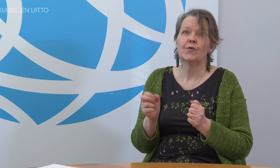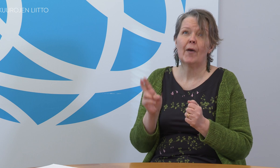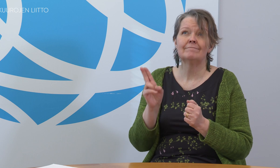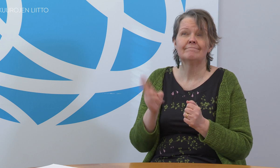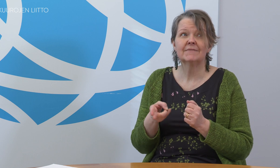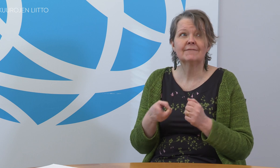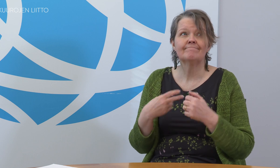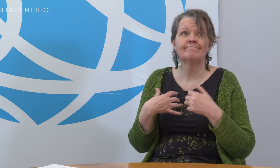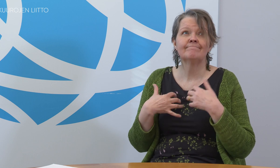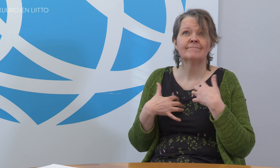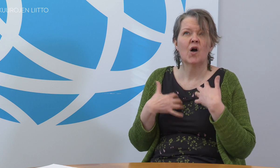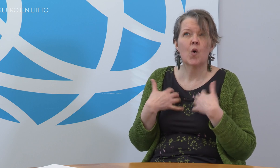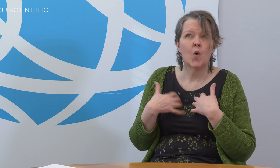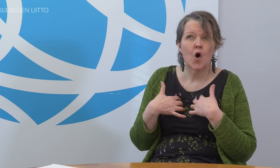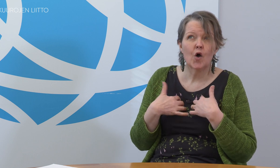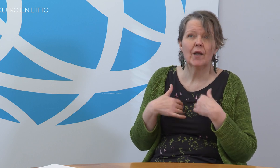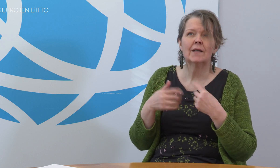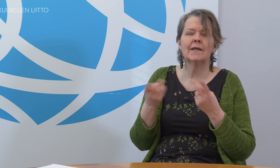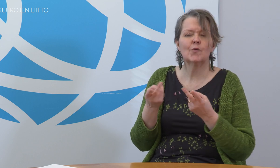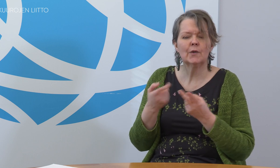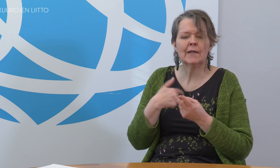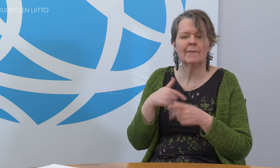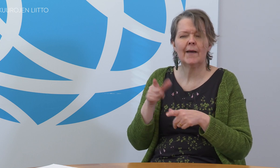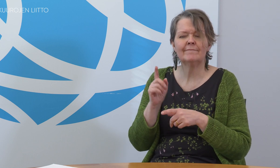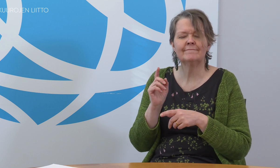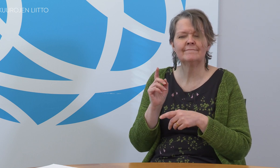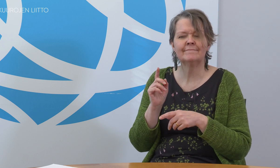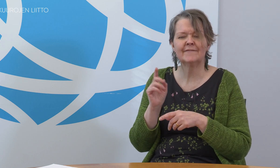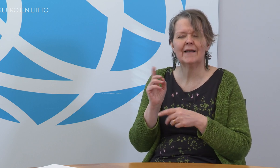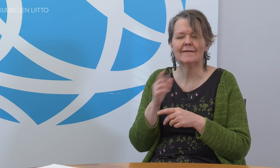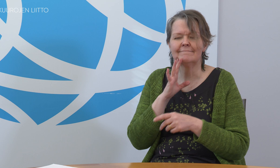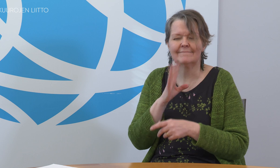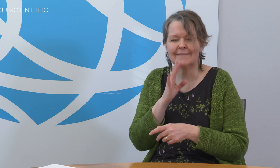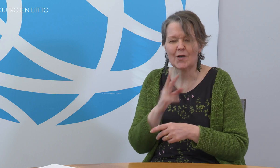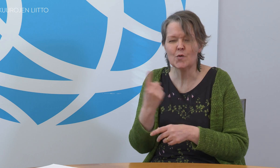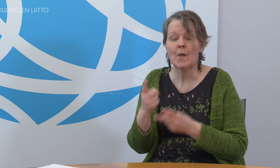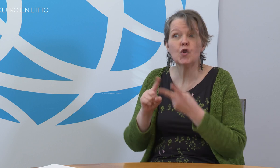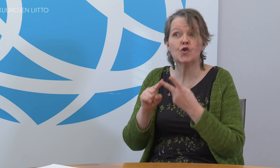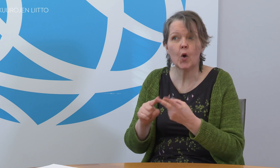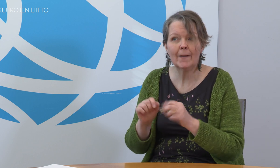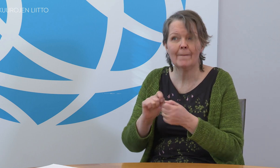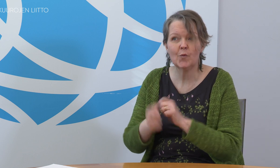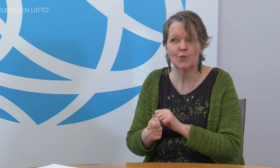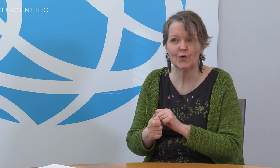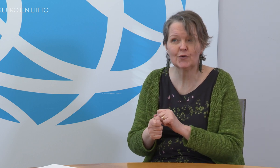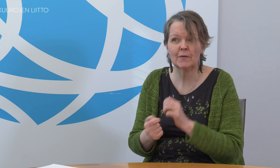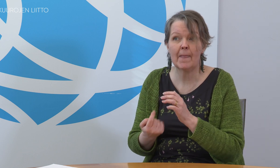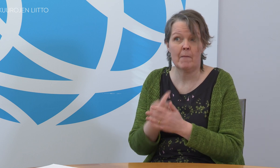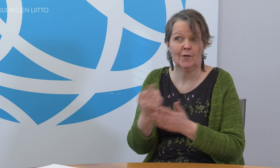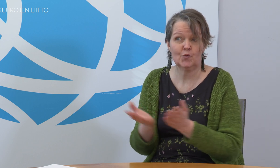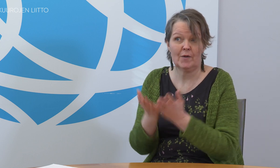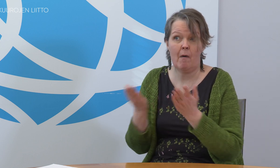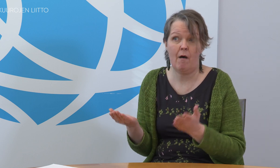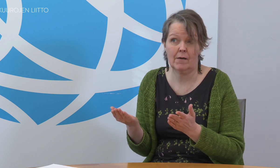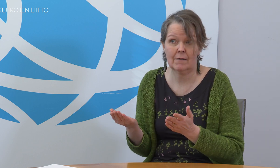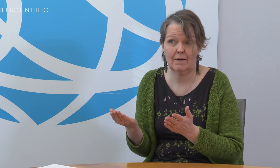Vaikka huolia on, haluan kertoa vielä toisesta samaan aikaan tapahtuvasta muutoksesta.